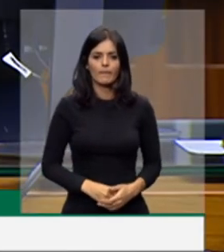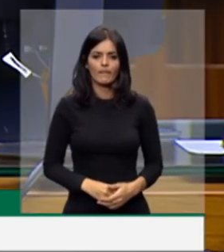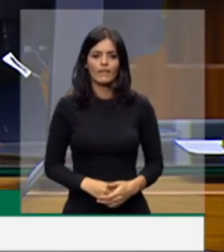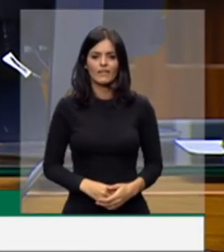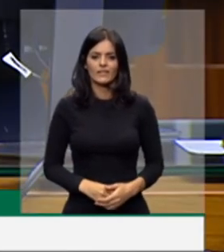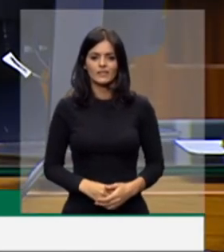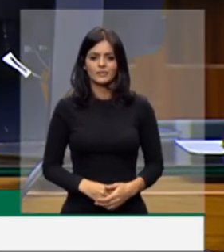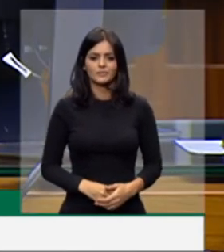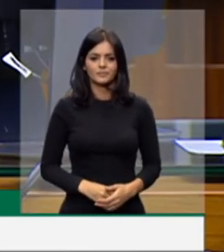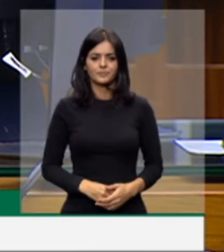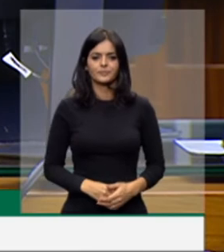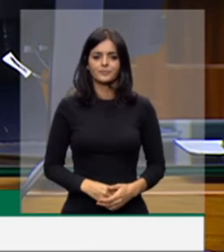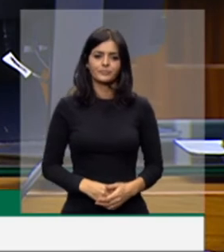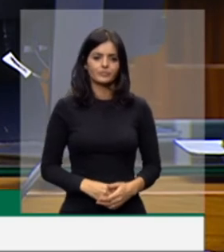COLEGAS PARLAMENTARES, QUE AMANHÃ SEGUINDO A... DO